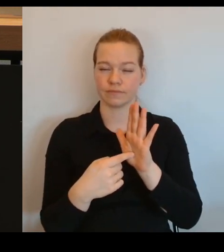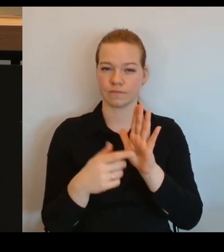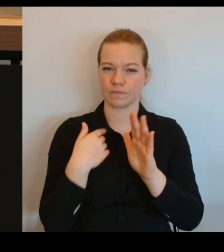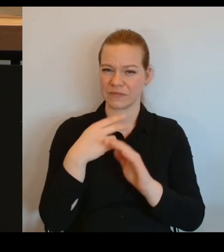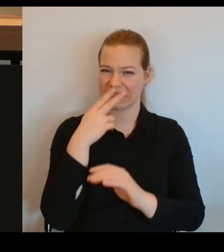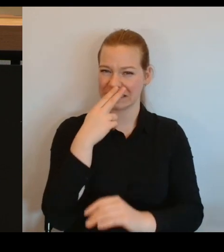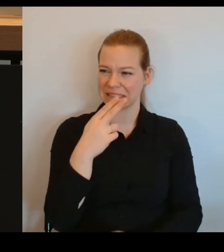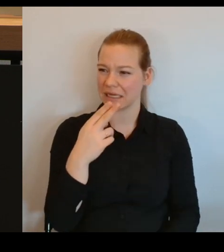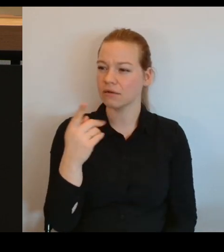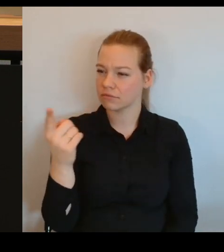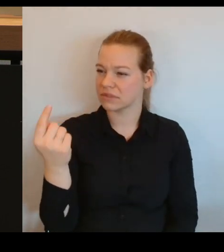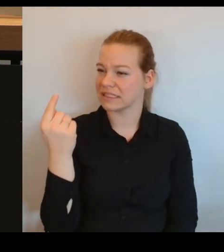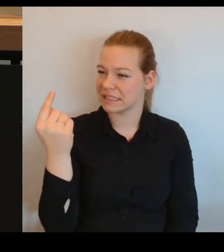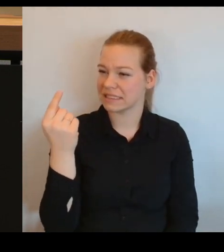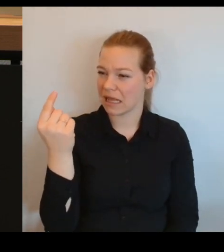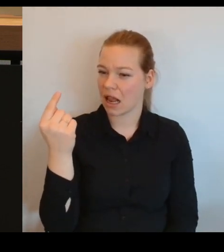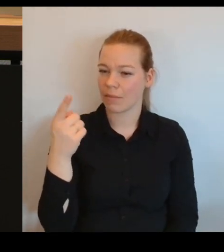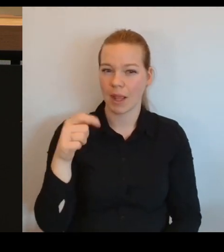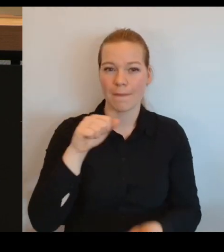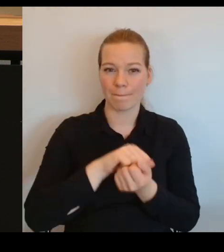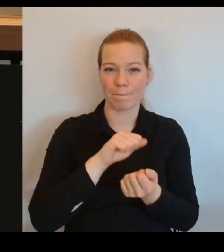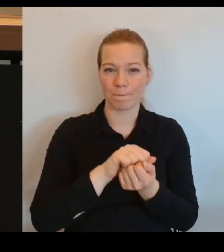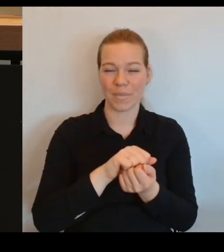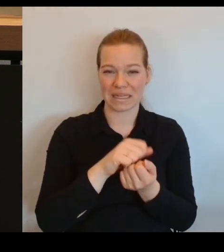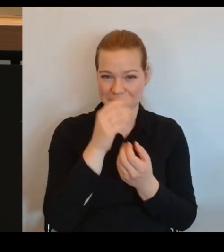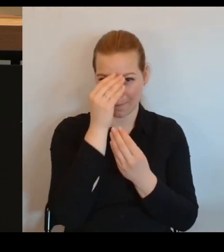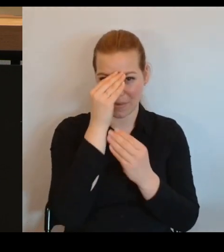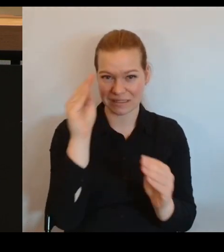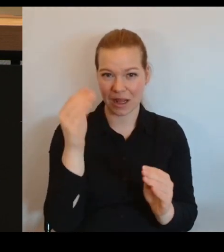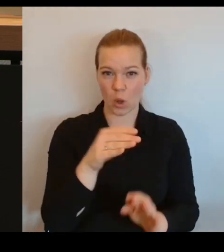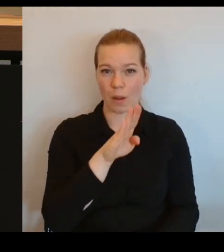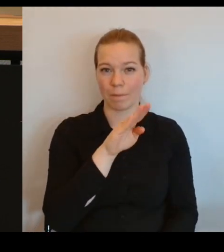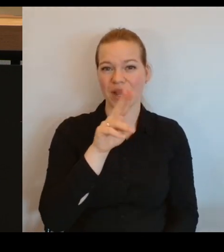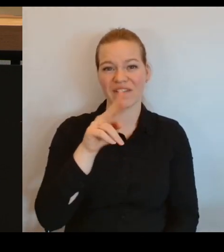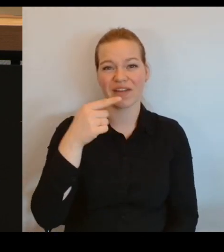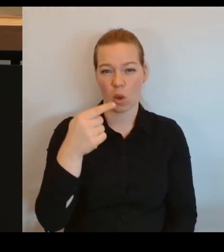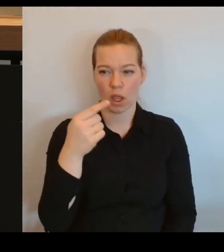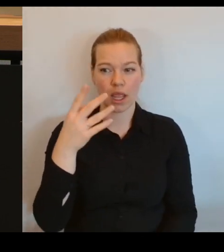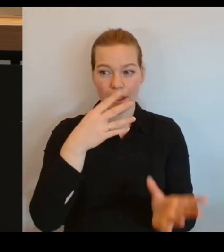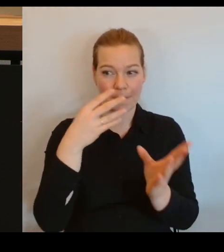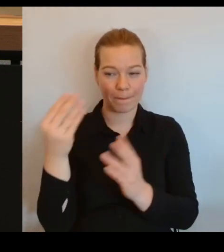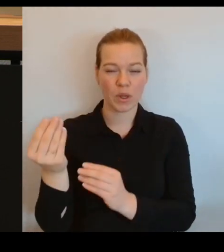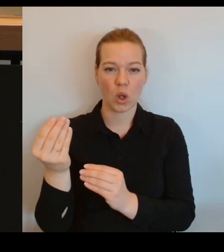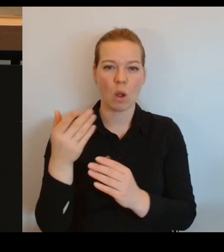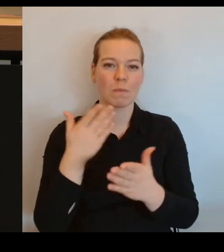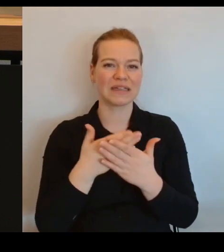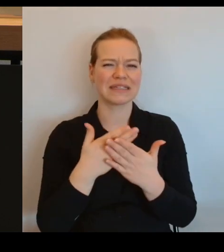Und insofern kann ich die ein oder andere Forderung nicht so recht nachvollziehen. Die BVG ist an den